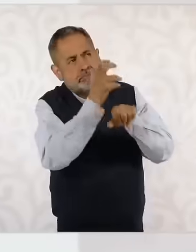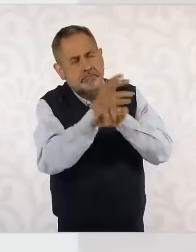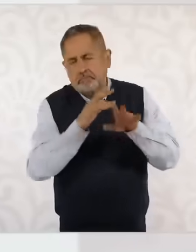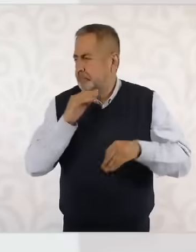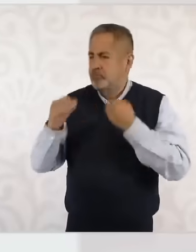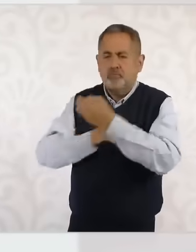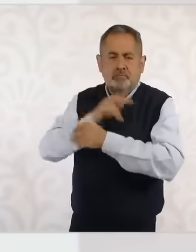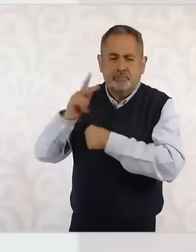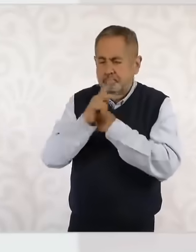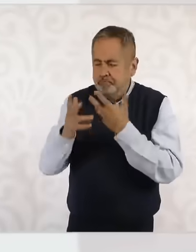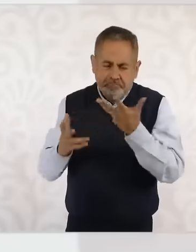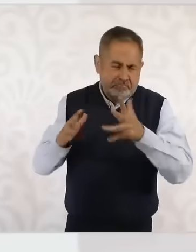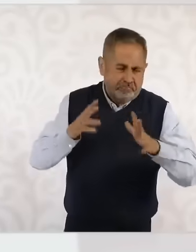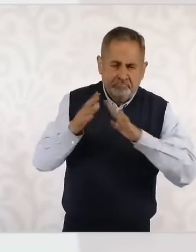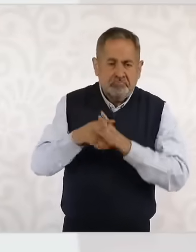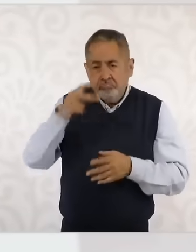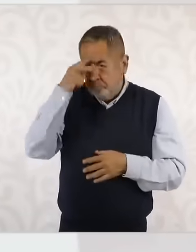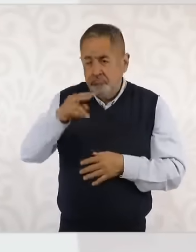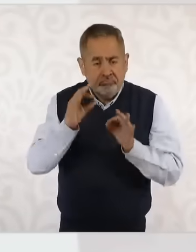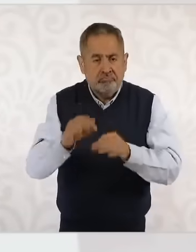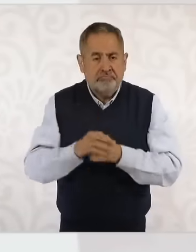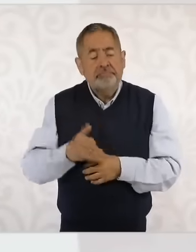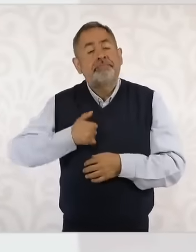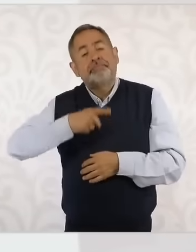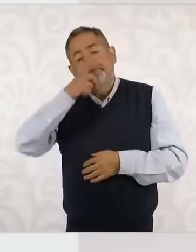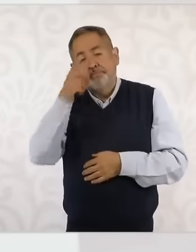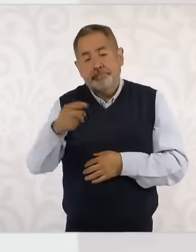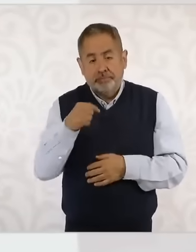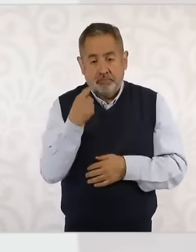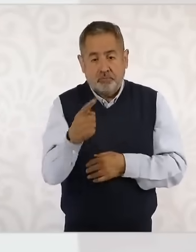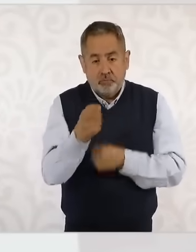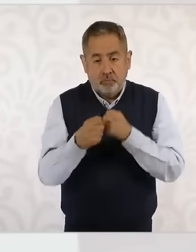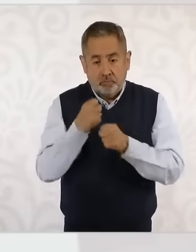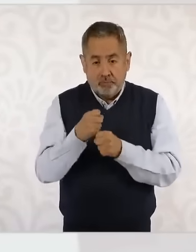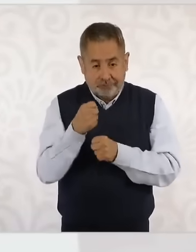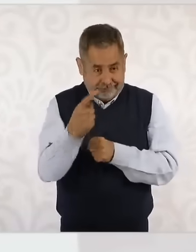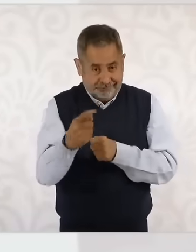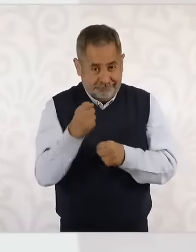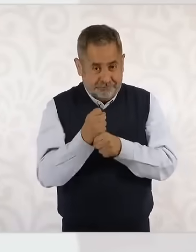pero es es un buen momento y el año que entra, como decía, va a ir mejor todavía. Mejor todavía